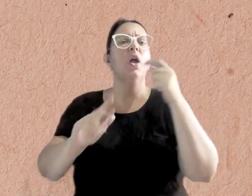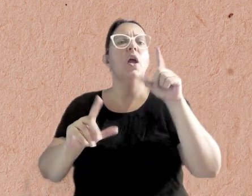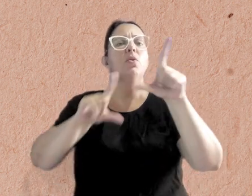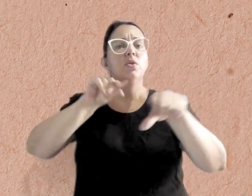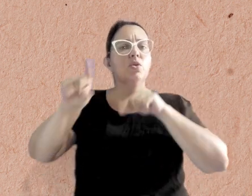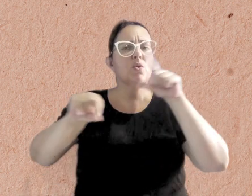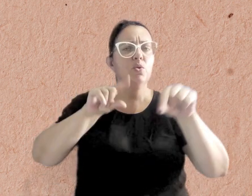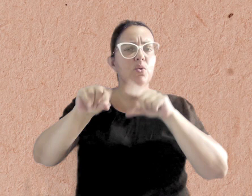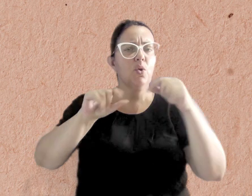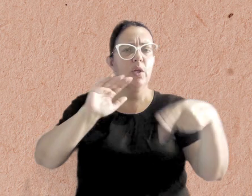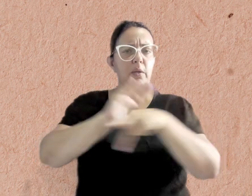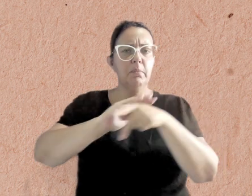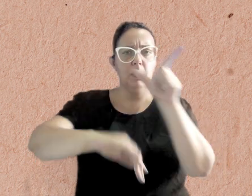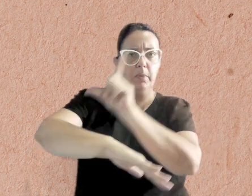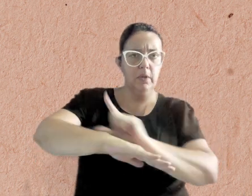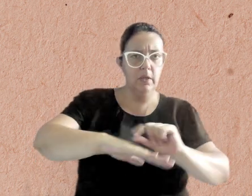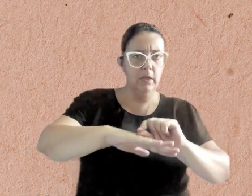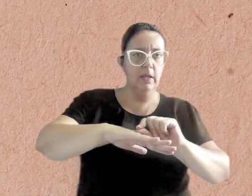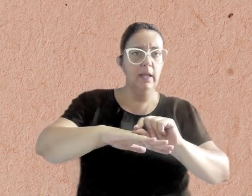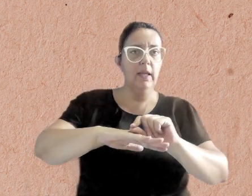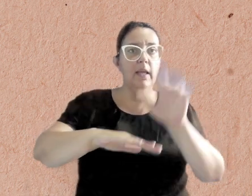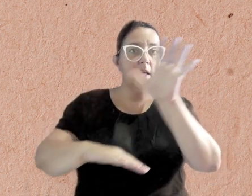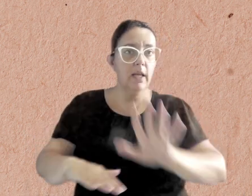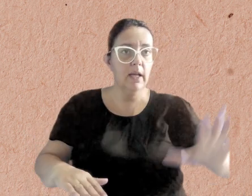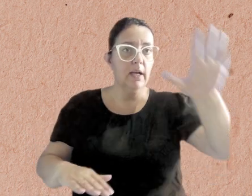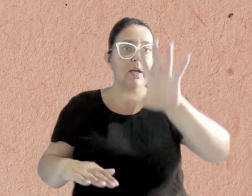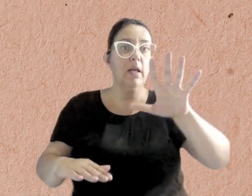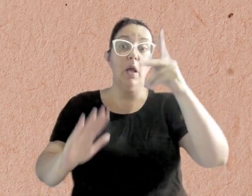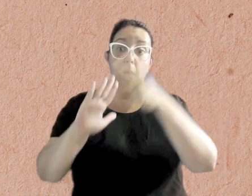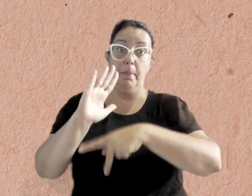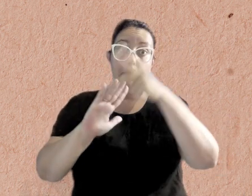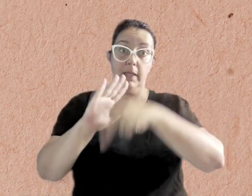O critério de escolha adotado pelo Ibama foi a abrangência do Plano Macro